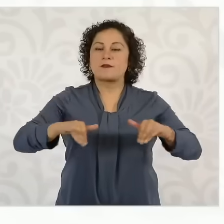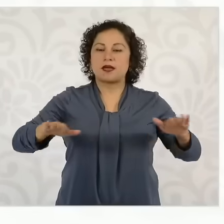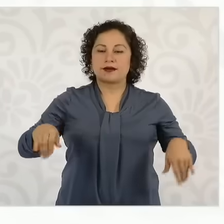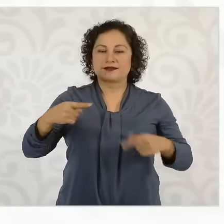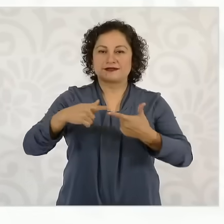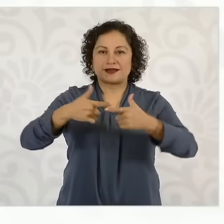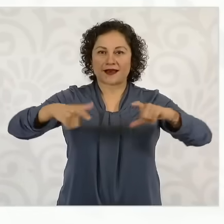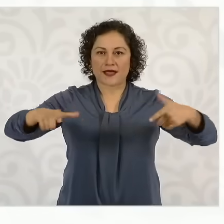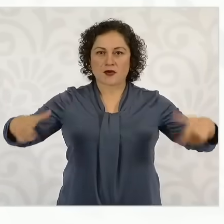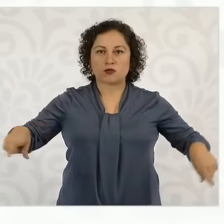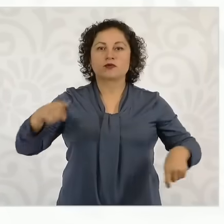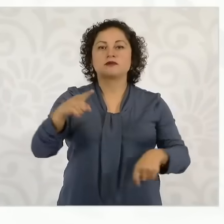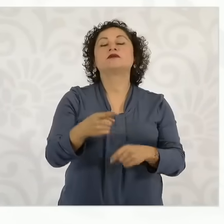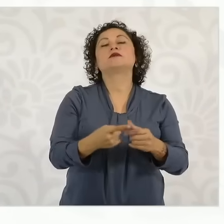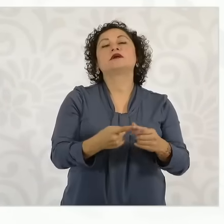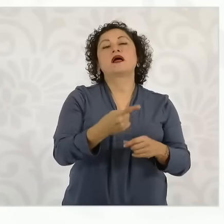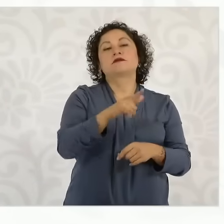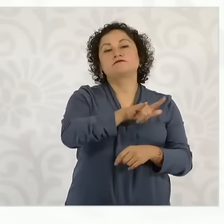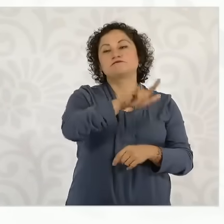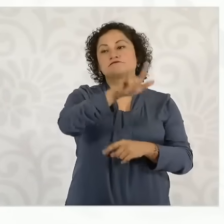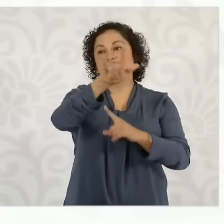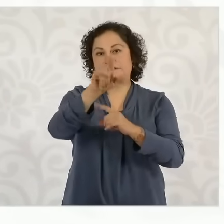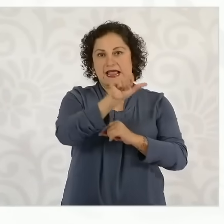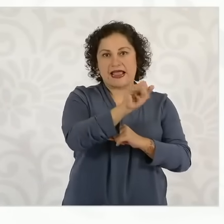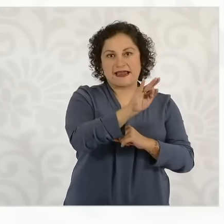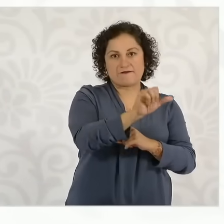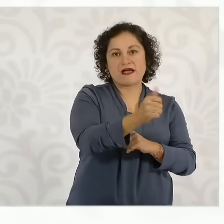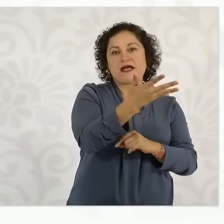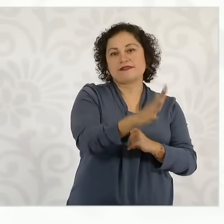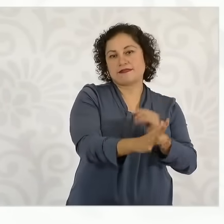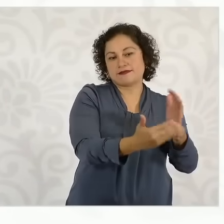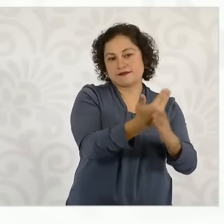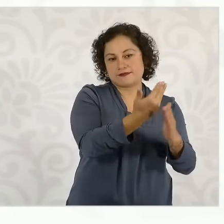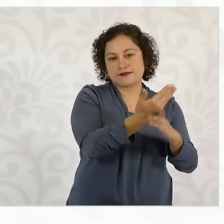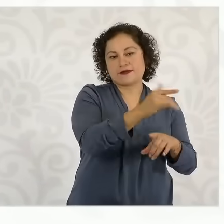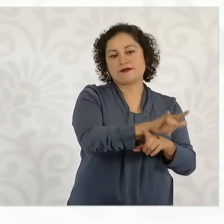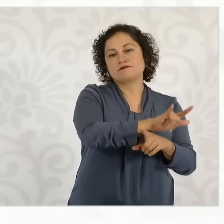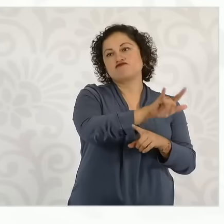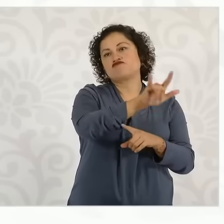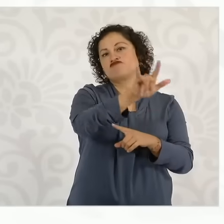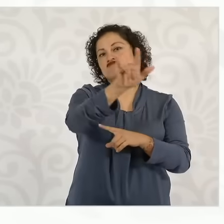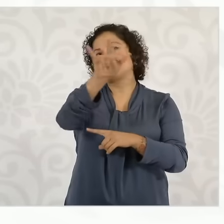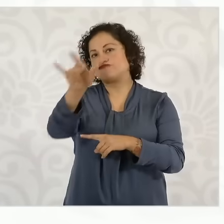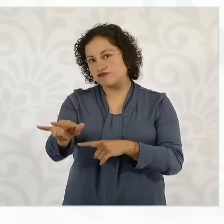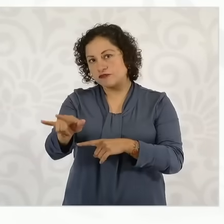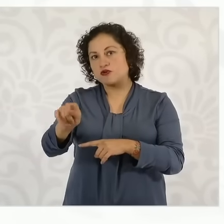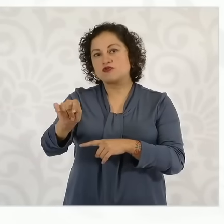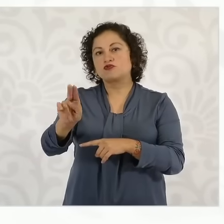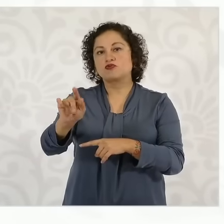salen a las 10 horas en Vuelo Mexicana desde AIFA, viajan en Intermodal a Tulum, se hospedan y comen